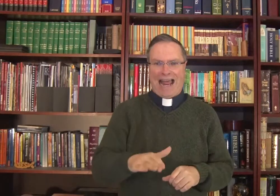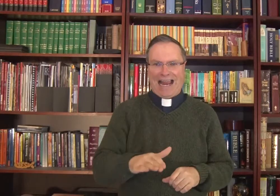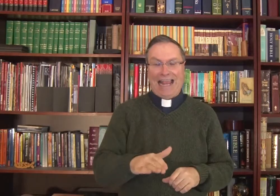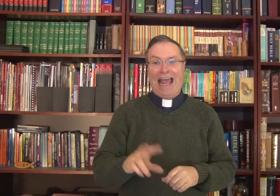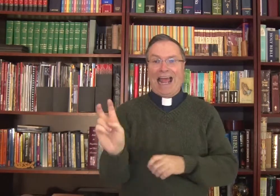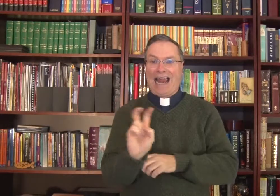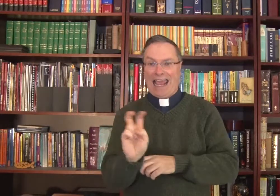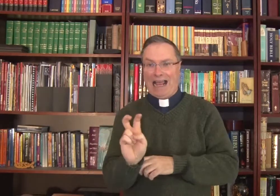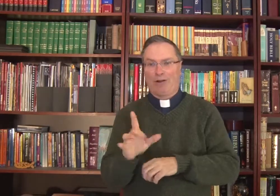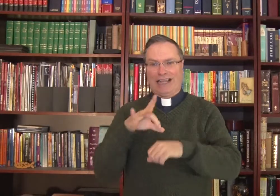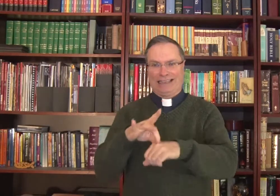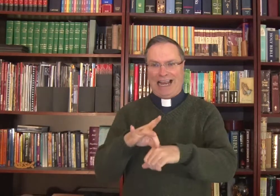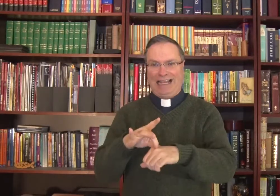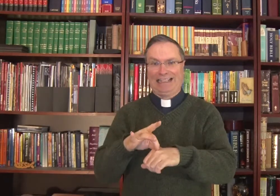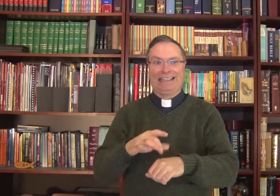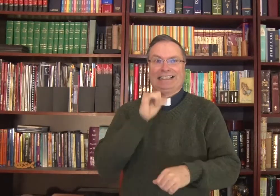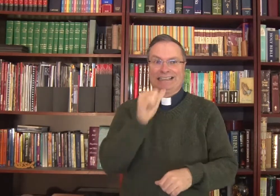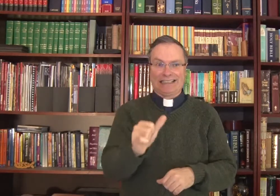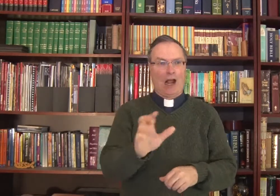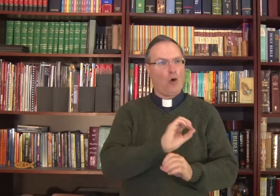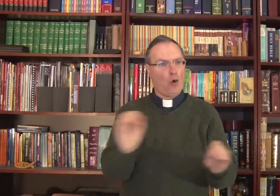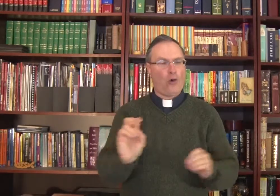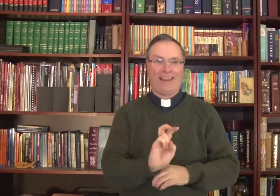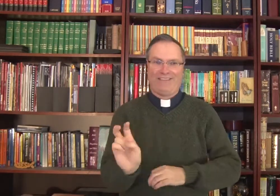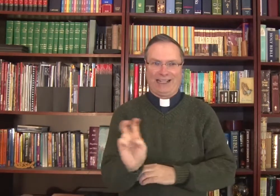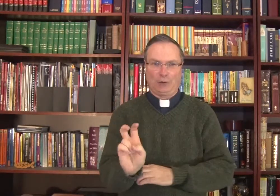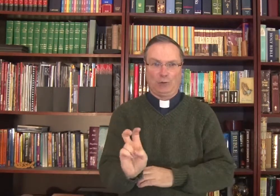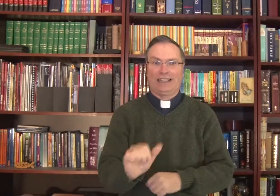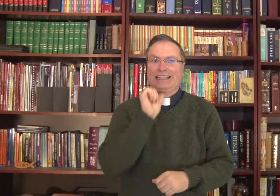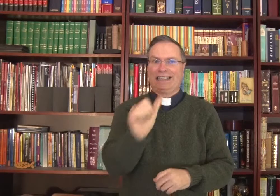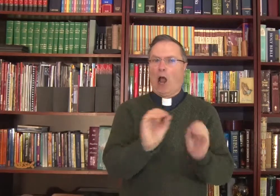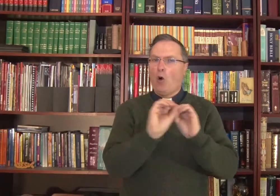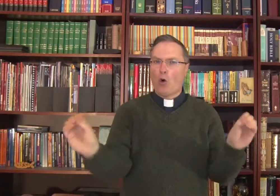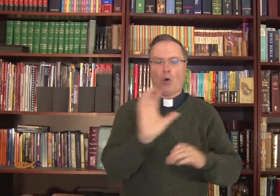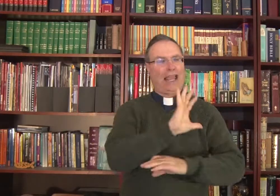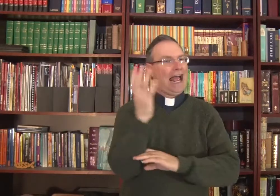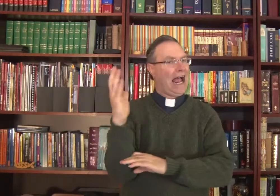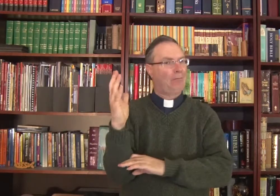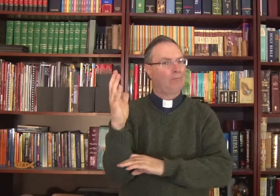à l’herbe de la terre, ni à aucune verdure, ni à aucun arbre,